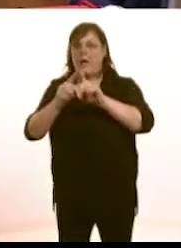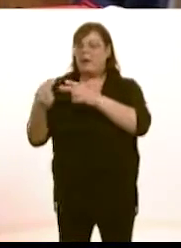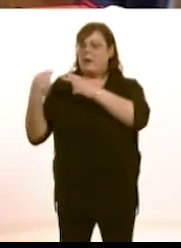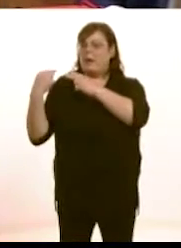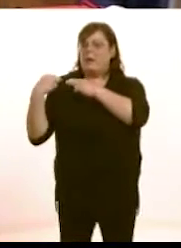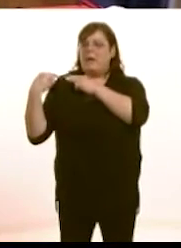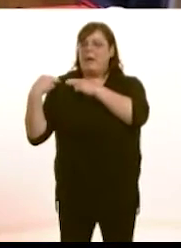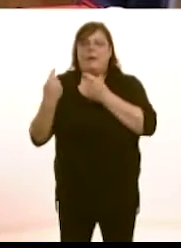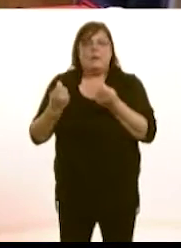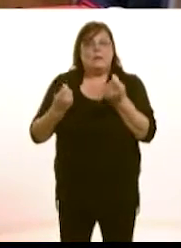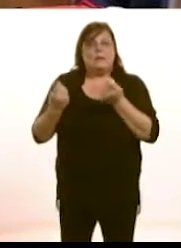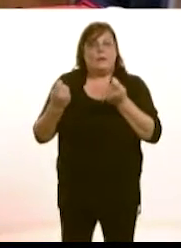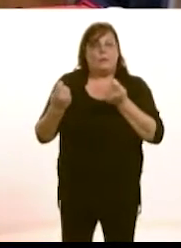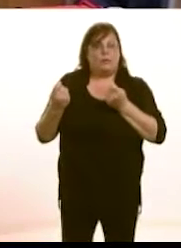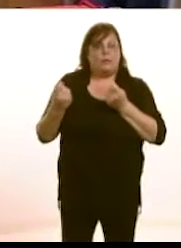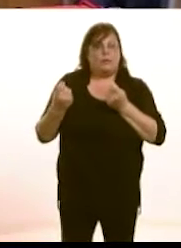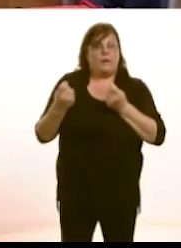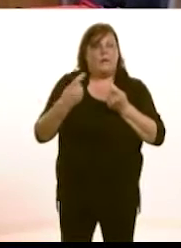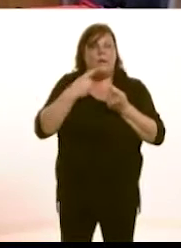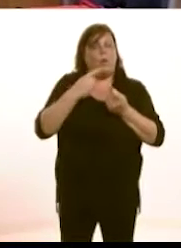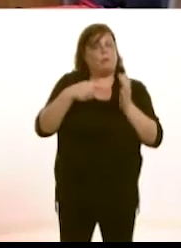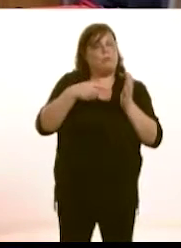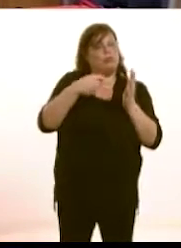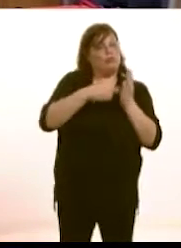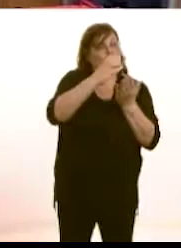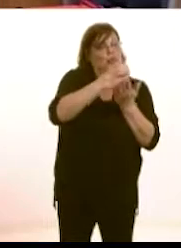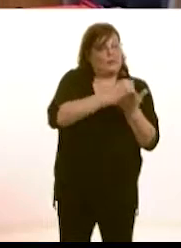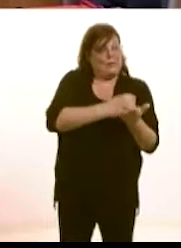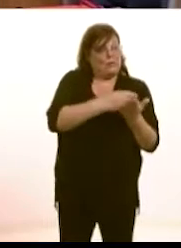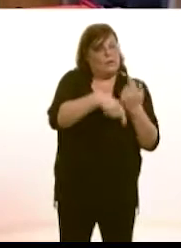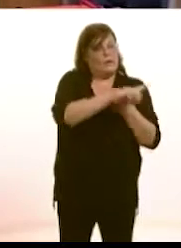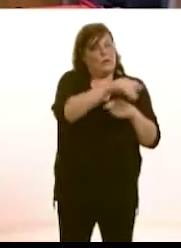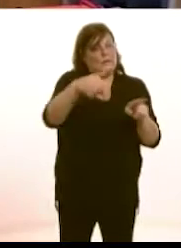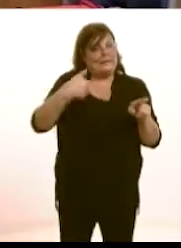beth fydd natur hyfforddiant a pha fath o hyfforddiant a fyddaiín fwy o les i athrawon.